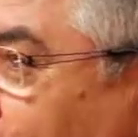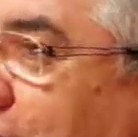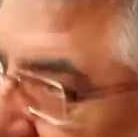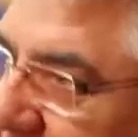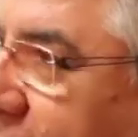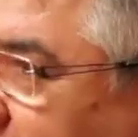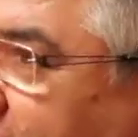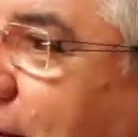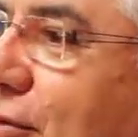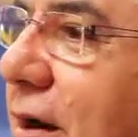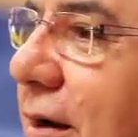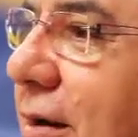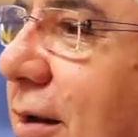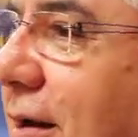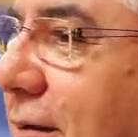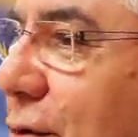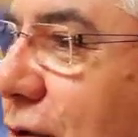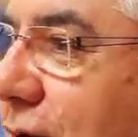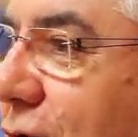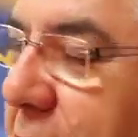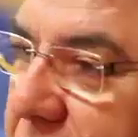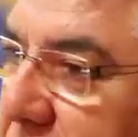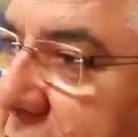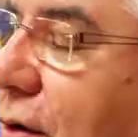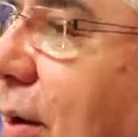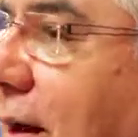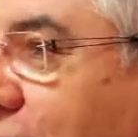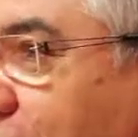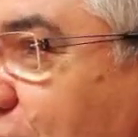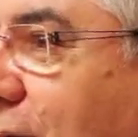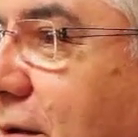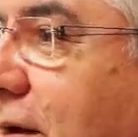hecho, habría que buscar los actores y actrices, pero se si la nova RTVV